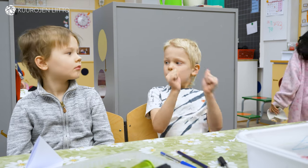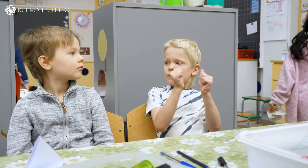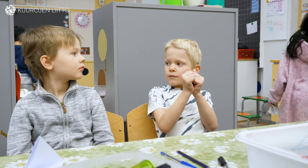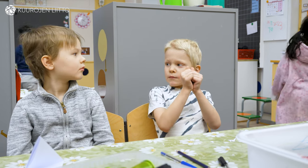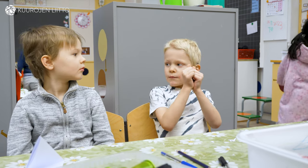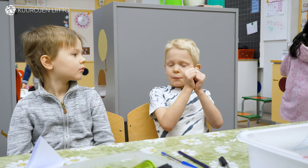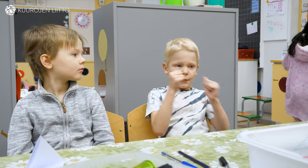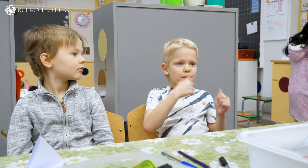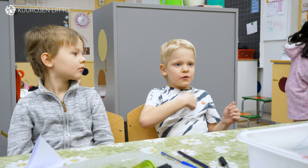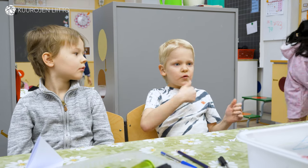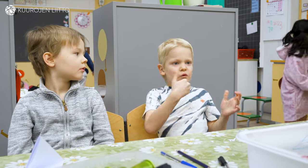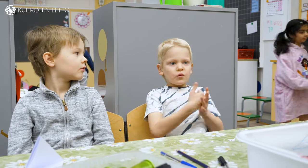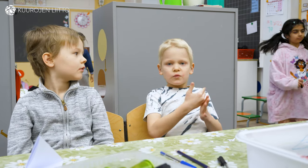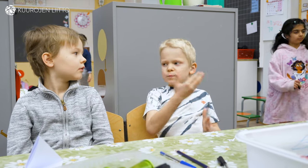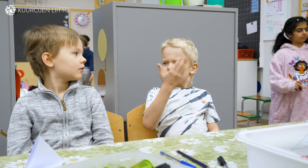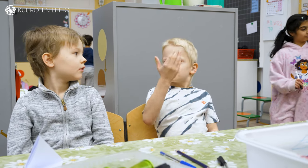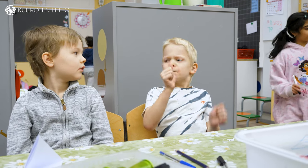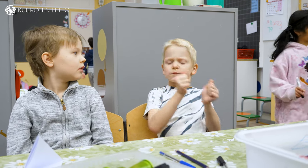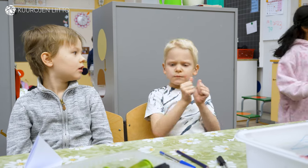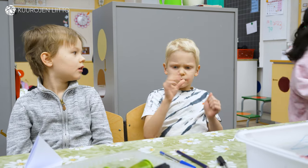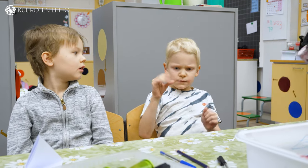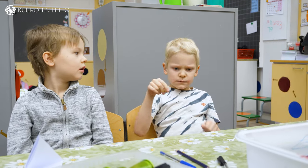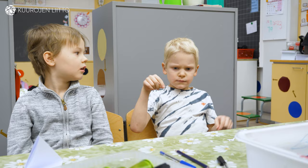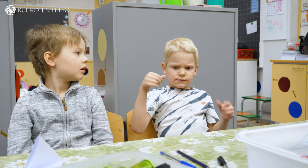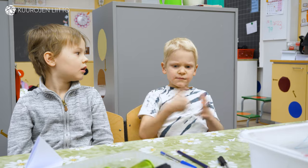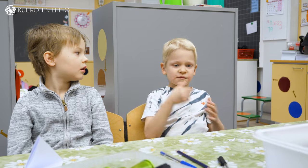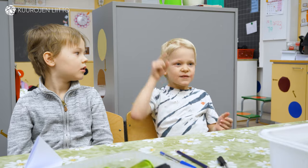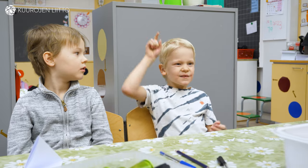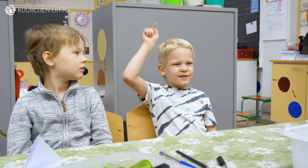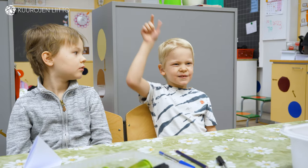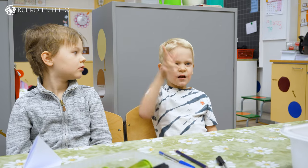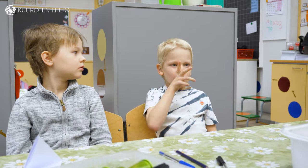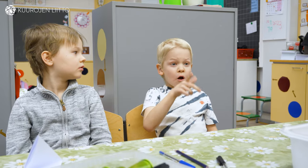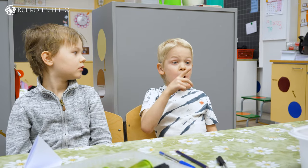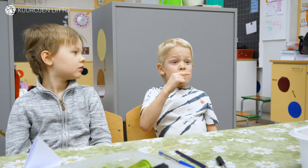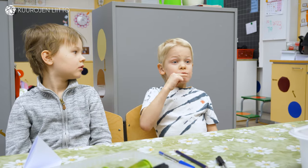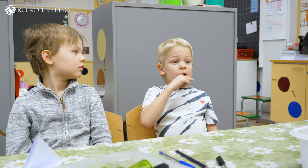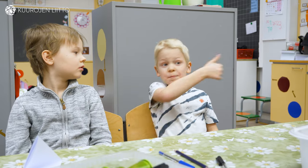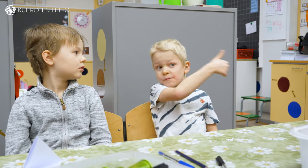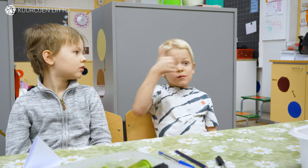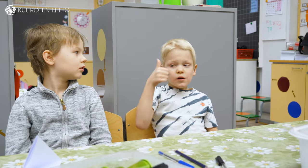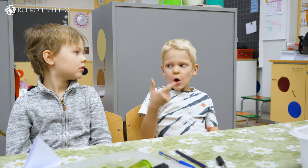Siellä Konalassa on vain puhuvia lapsia.